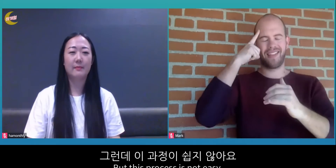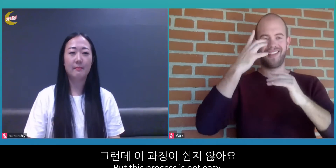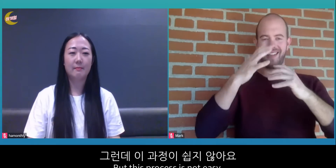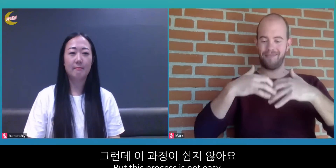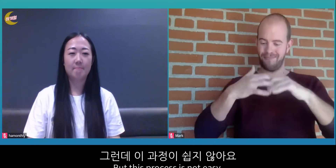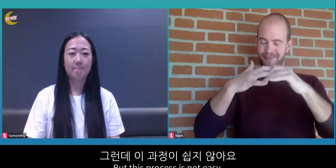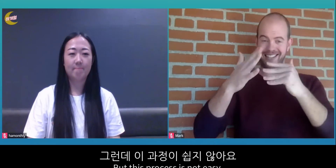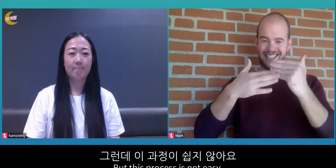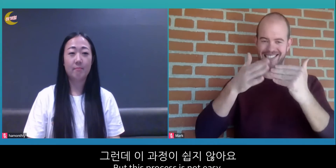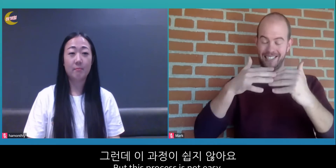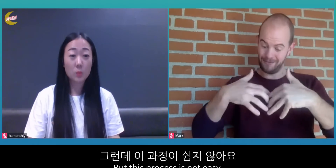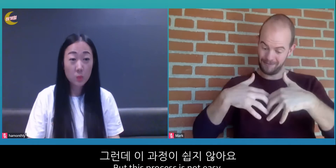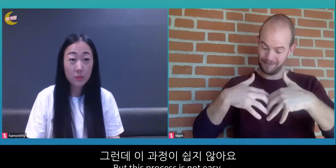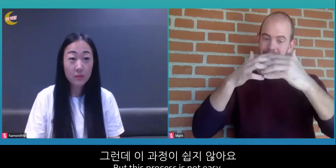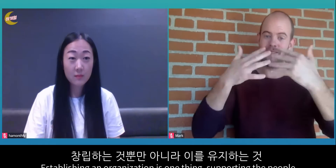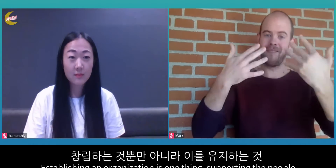しかし、このプロセスは簡単ではありません。